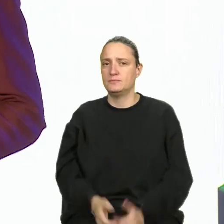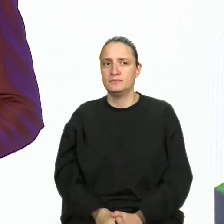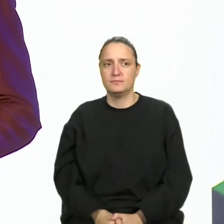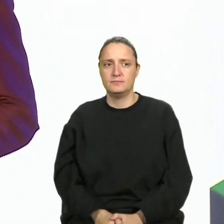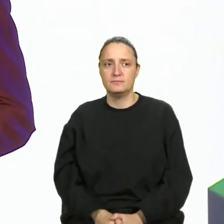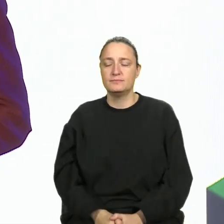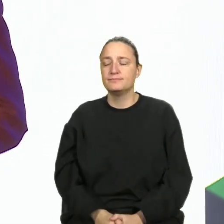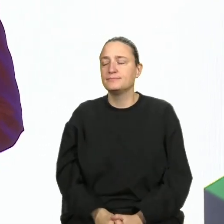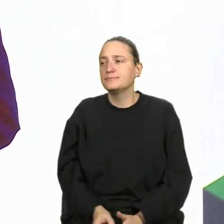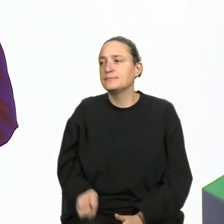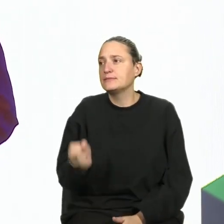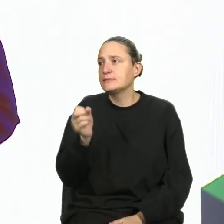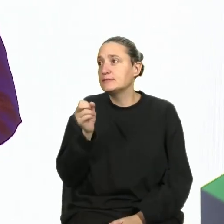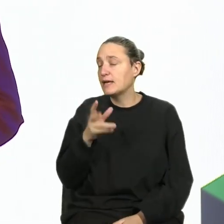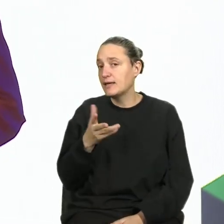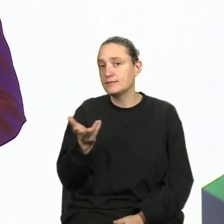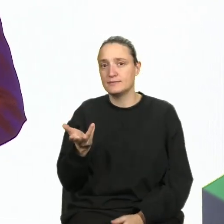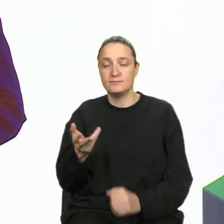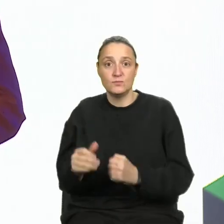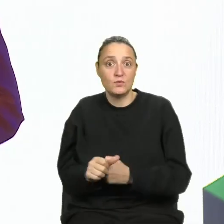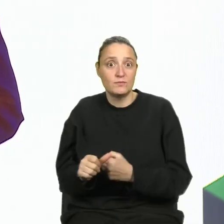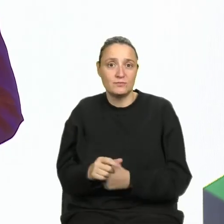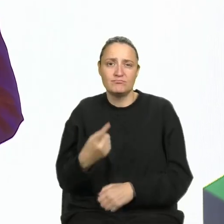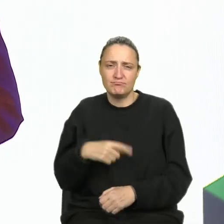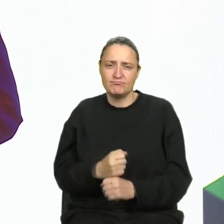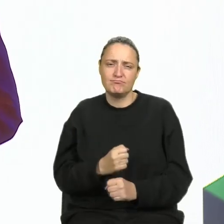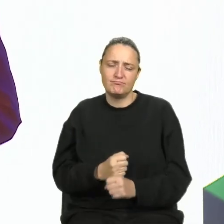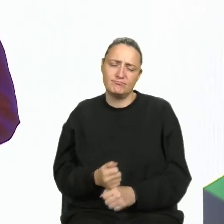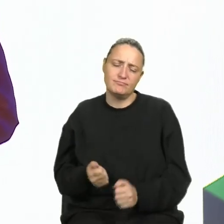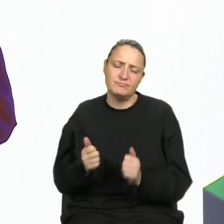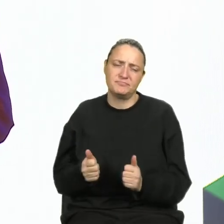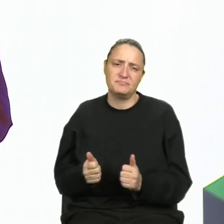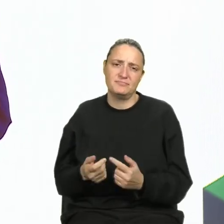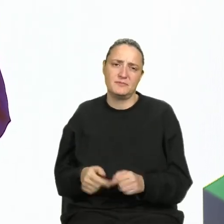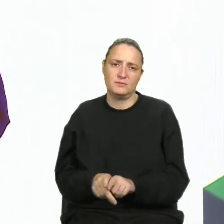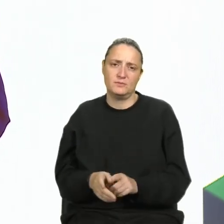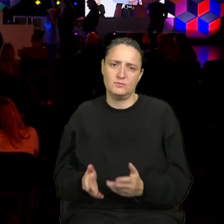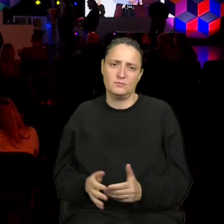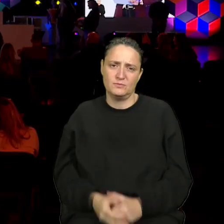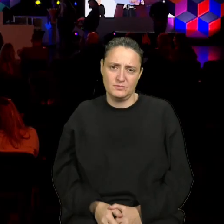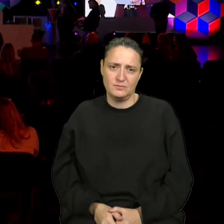Absolutnie tak. Tak, to tylko dowód na to, że robimy fantastyczną pracę i jeśli nawet natrafiamy na jakieś trudności,